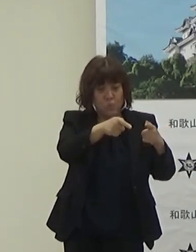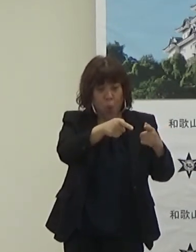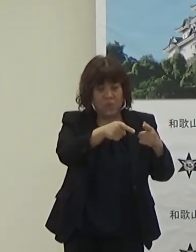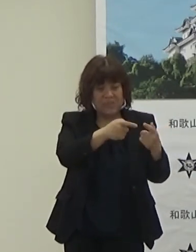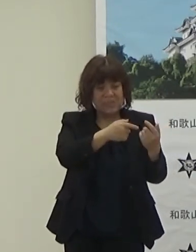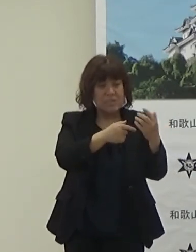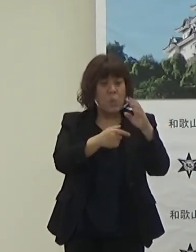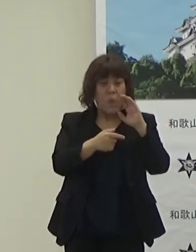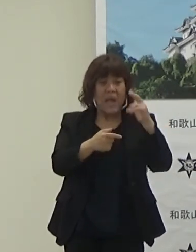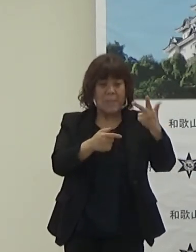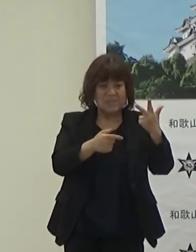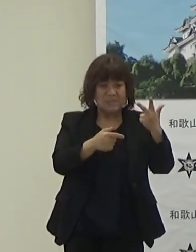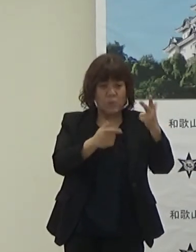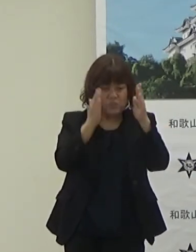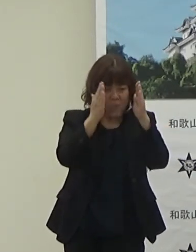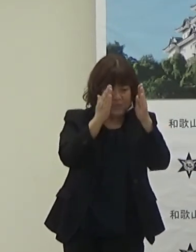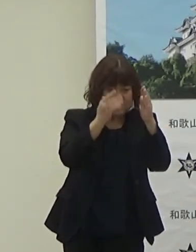という意味なんですかね